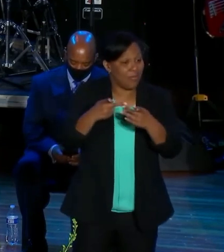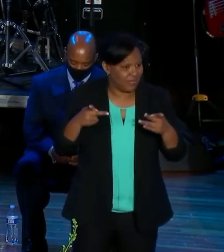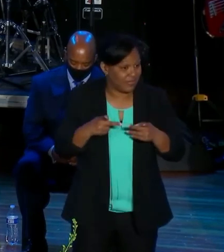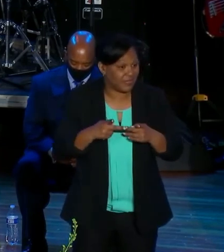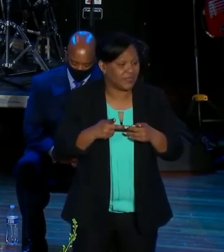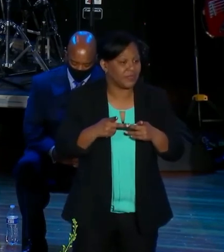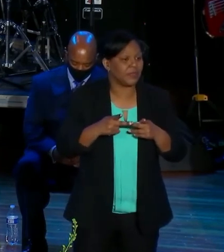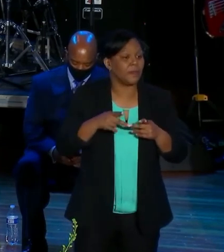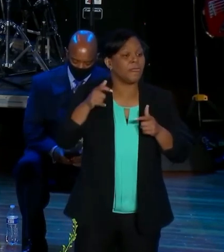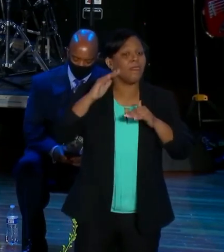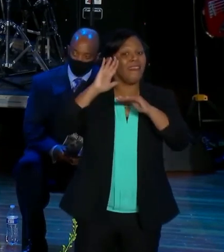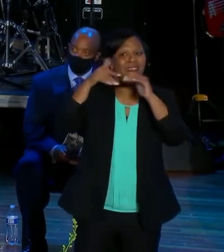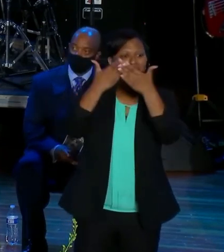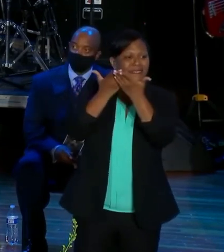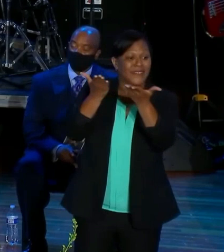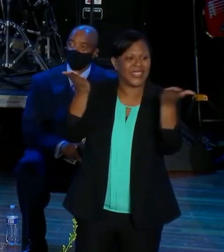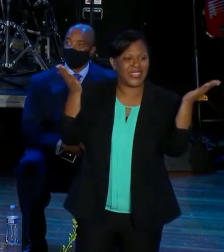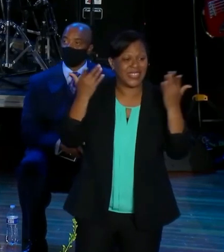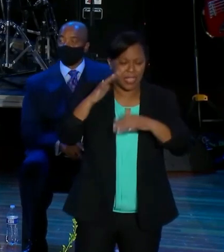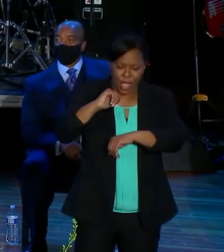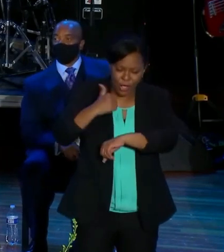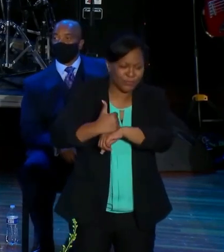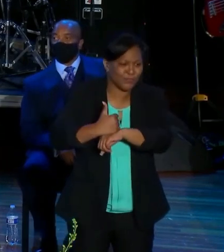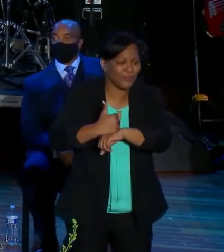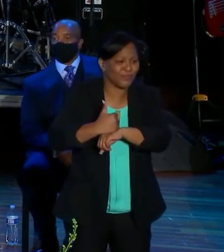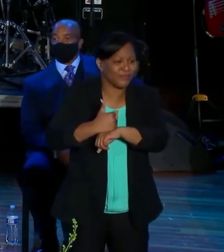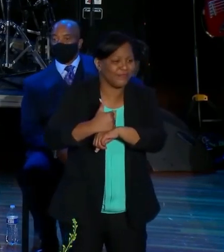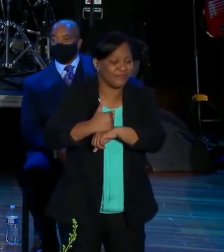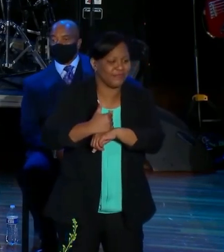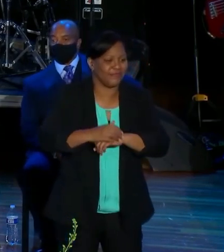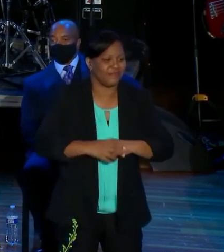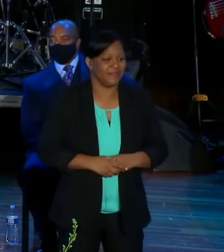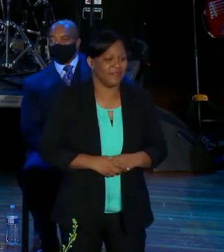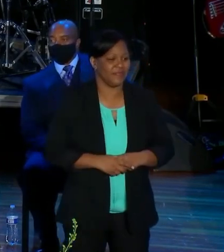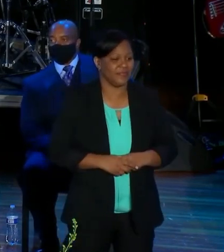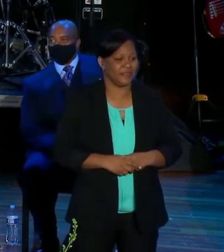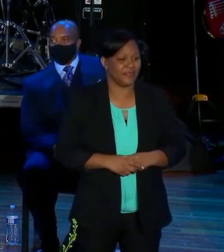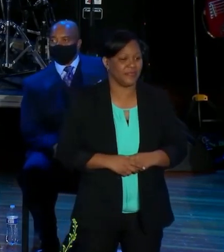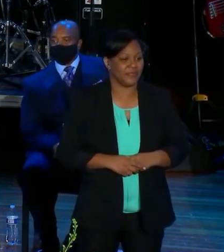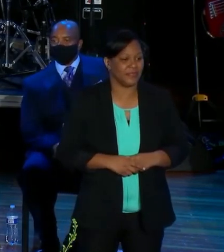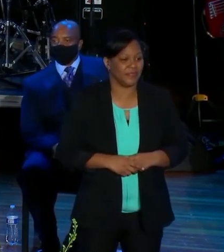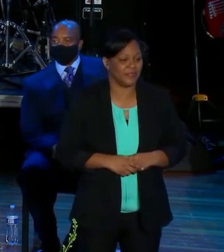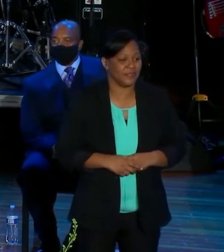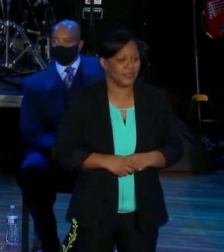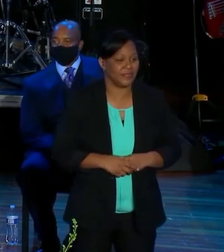Det får räcka. Jag såg någon som stod framför en kyrka häromdagen